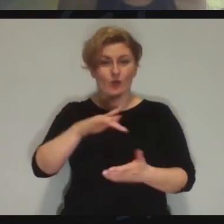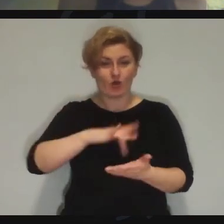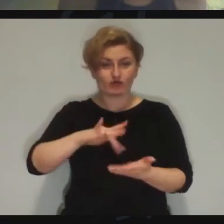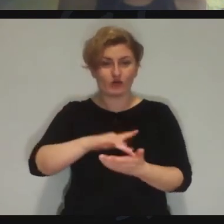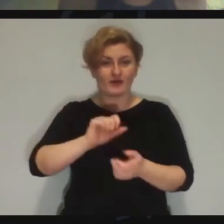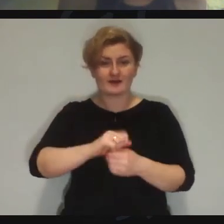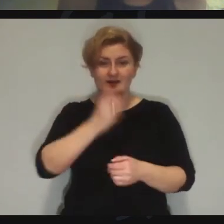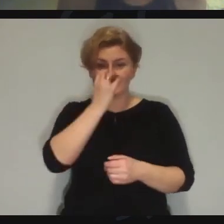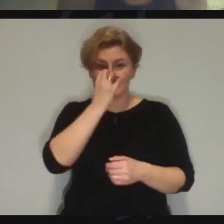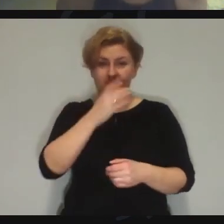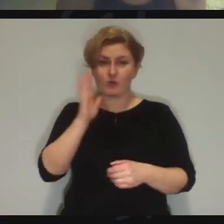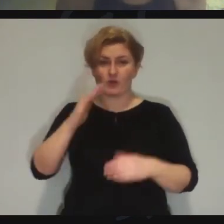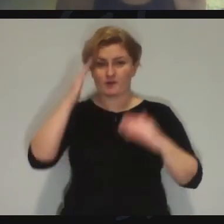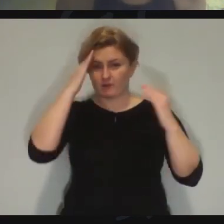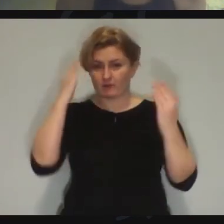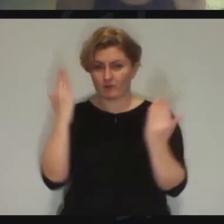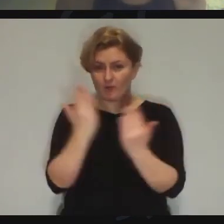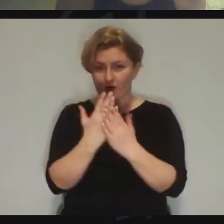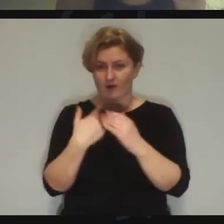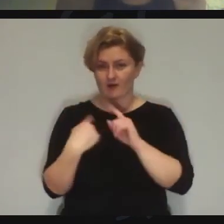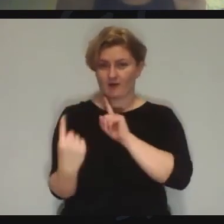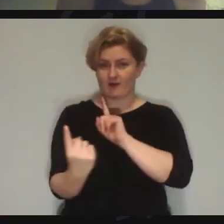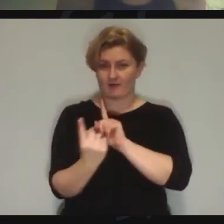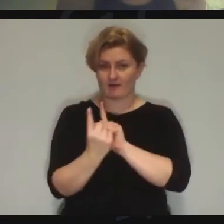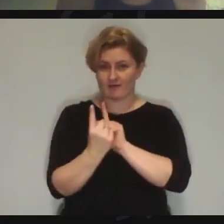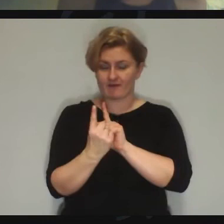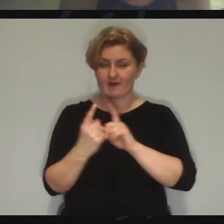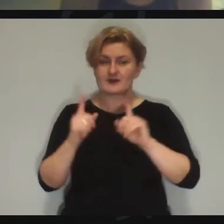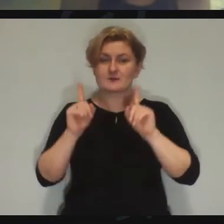Taki chłopak poznaje mnie, zaczyna próbować swoich sił.